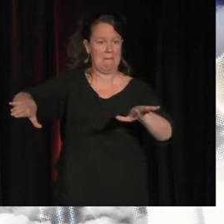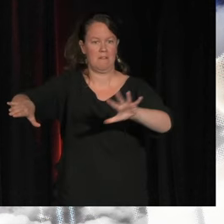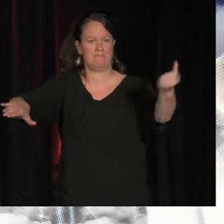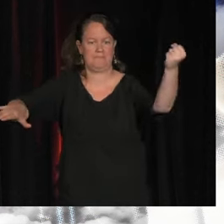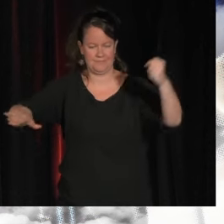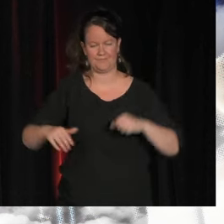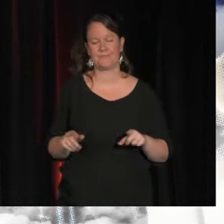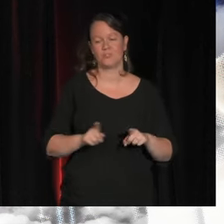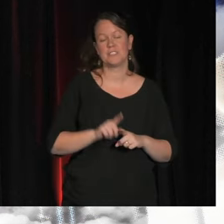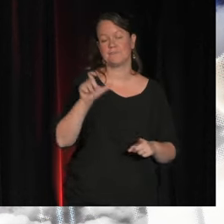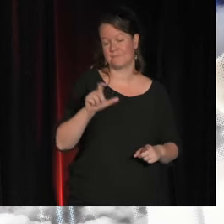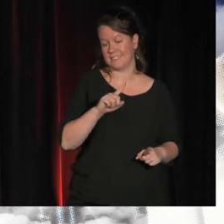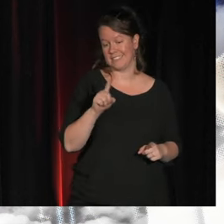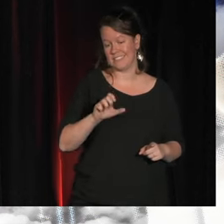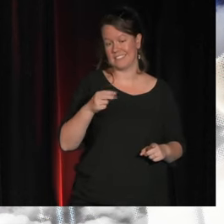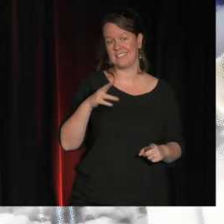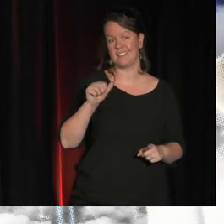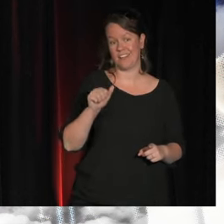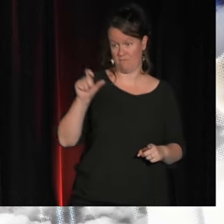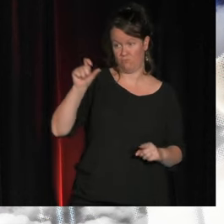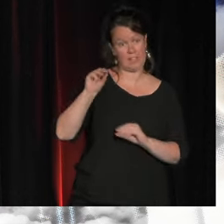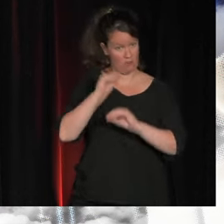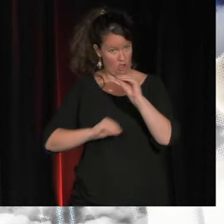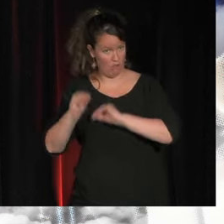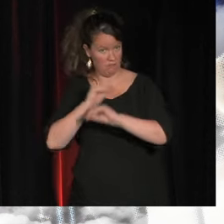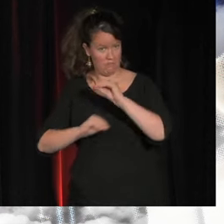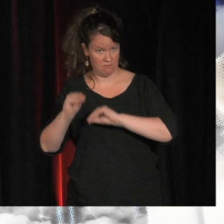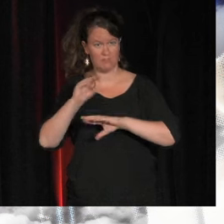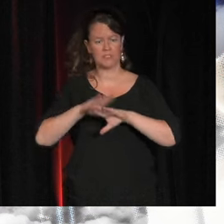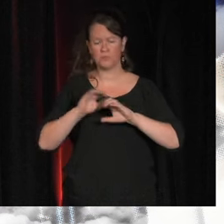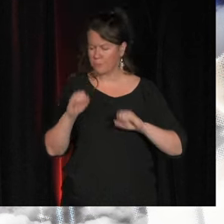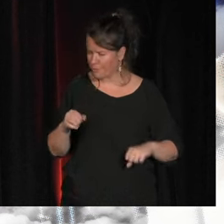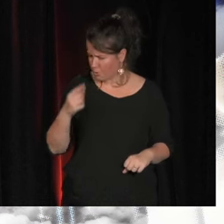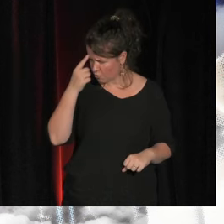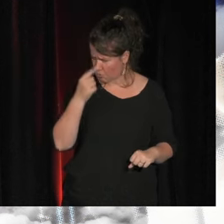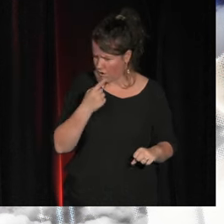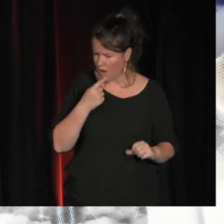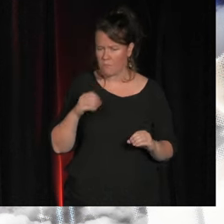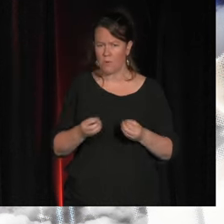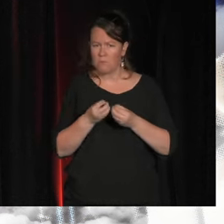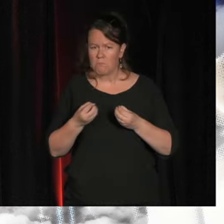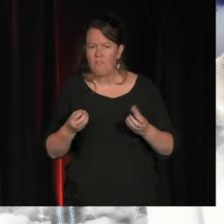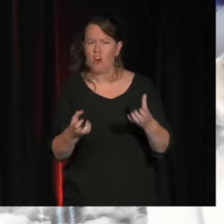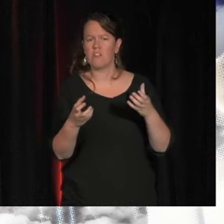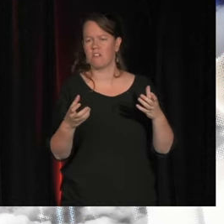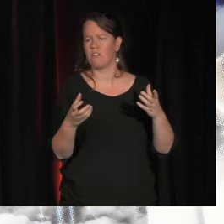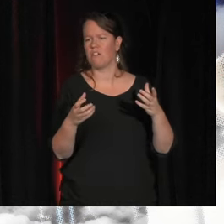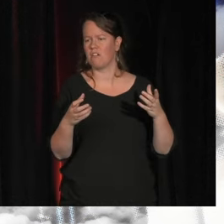Il y a Zenyatta, qui est un soigneur, mais qui peut aussi mettre un orb, dont j'ai oublié le nom, de Discorde, je crois. Ça a soufflé dans le public.